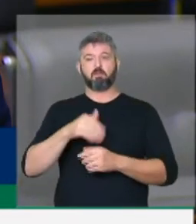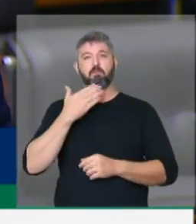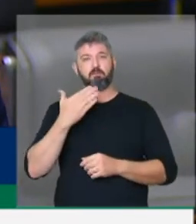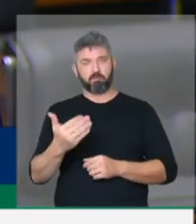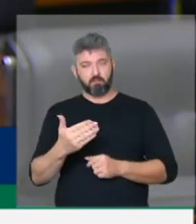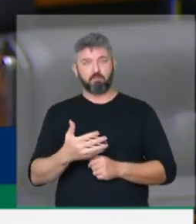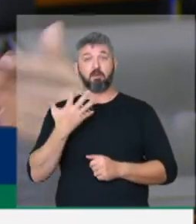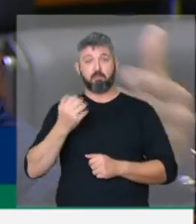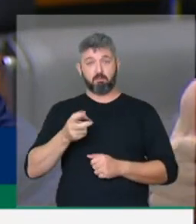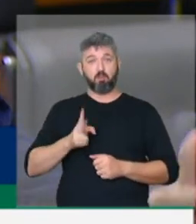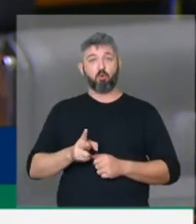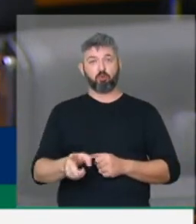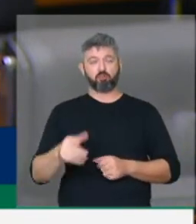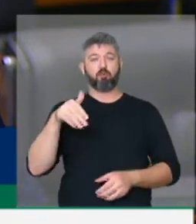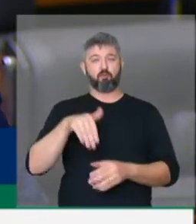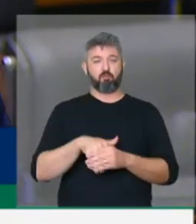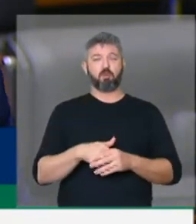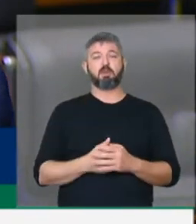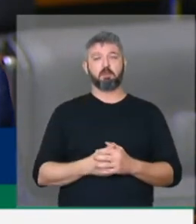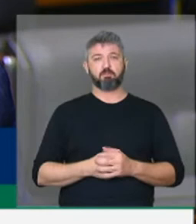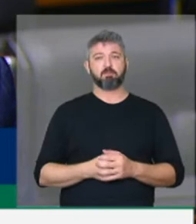O MAIS BREVE POSSÍVEL COMEMORAR A SANÇÃO DO